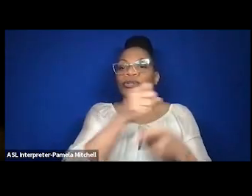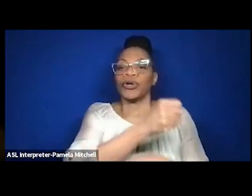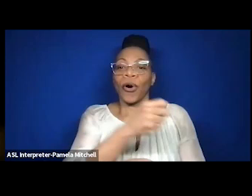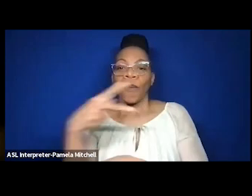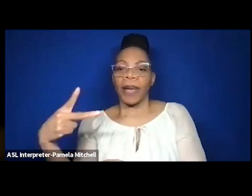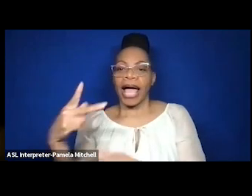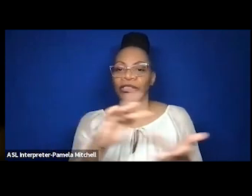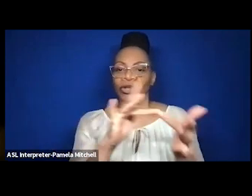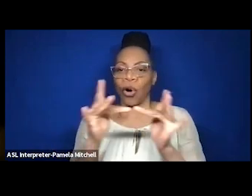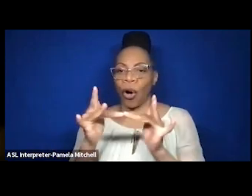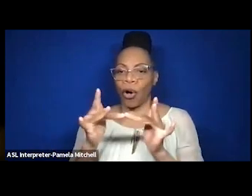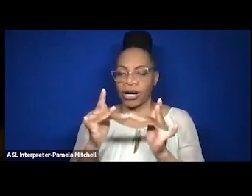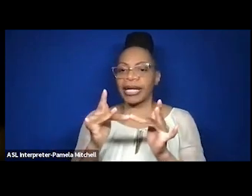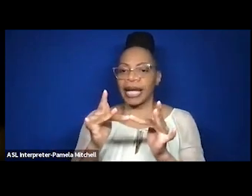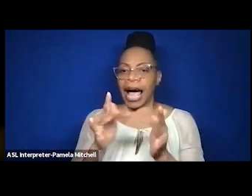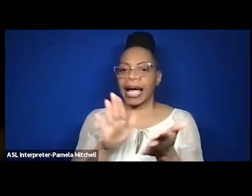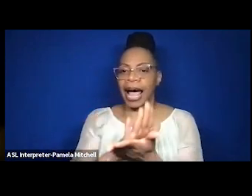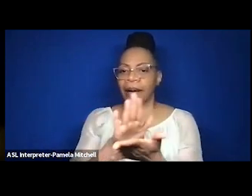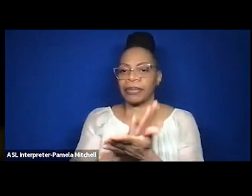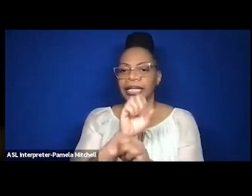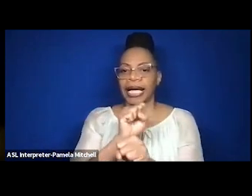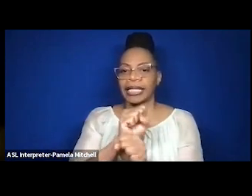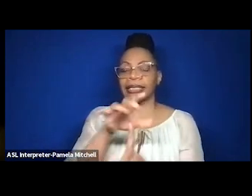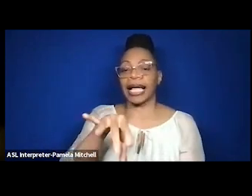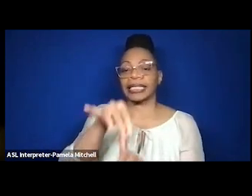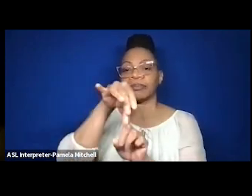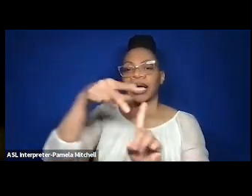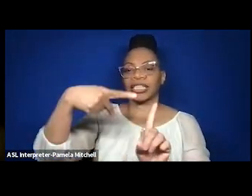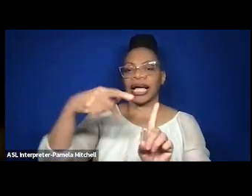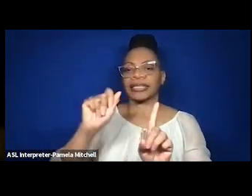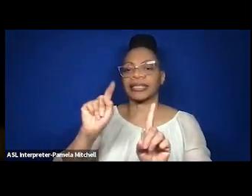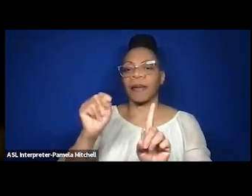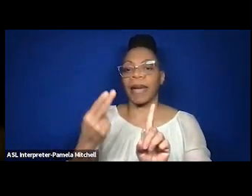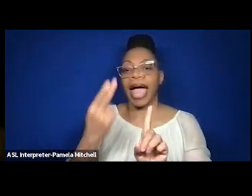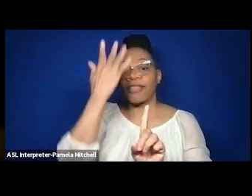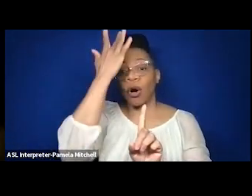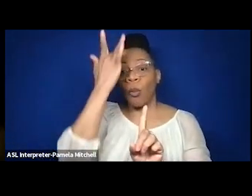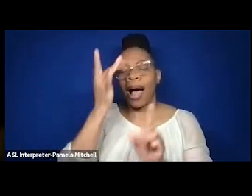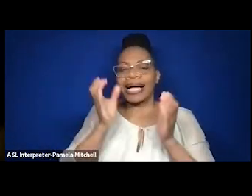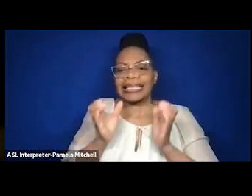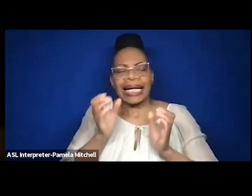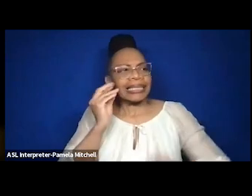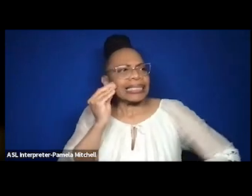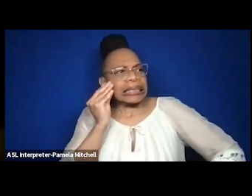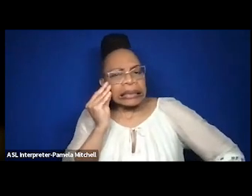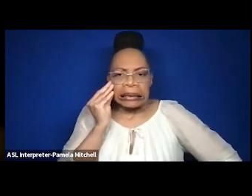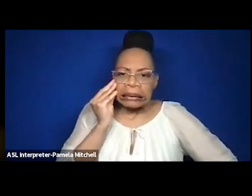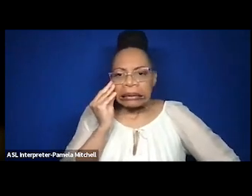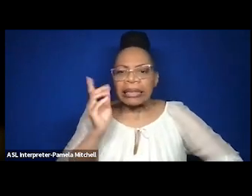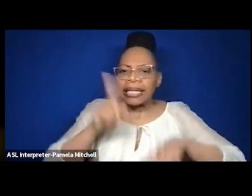Es especialmente útil para PATH porque los clientes a menudo tienen dificultades para recordar detalles como cuándo trabajaron por última vez o incluso